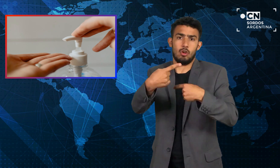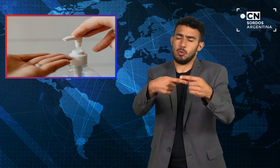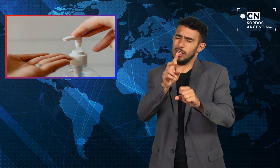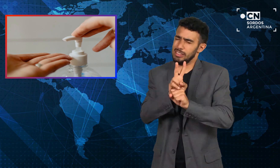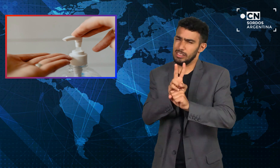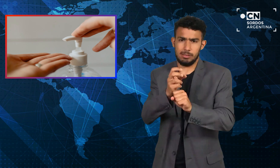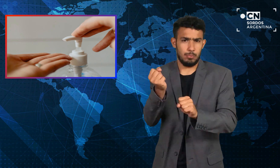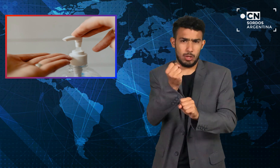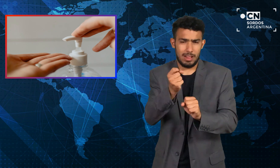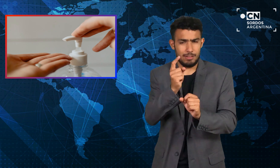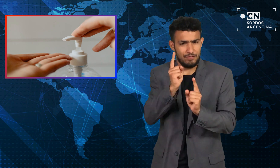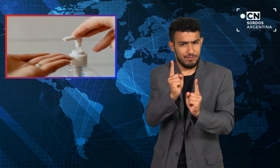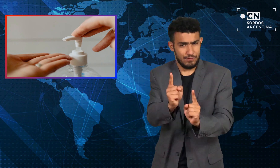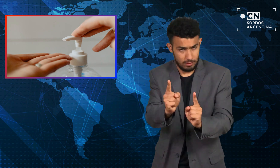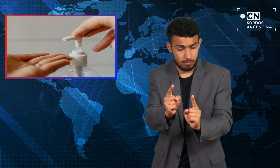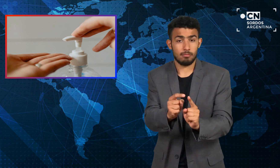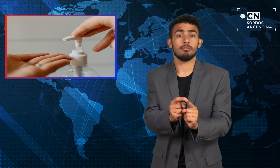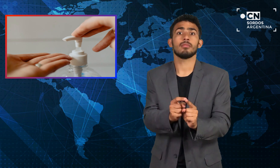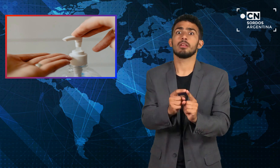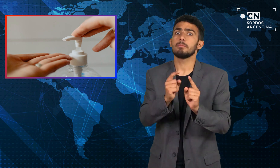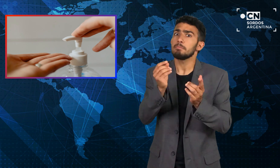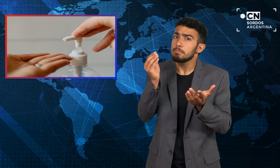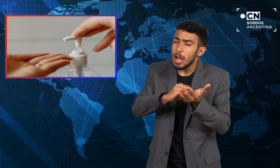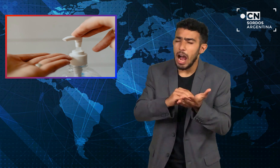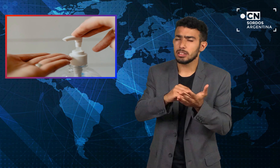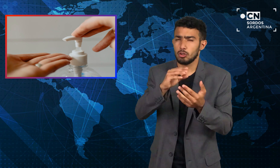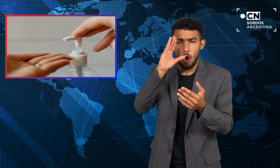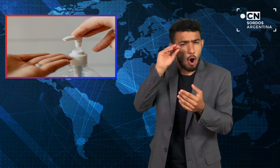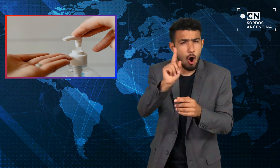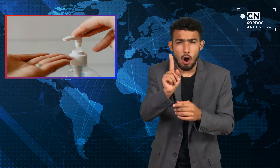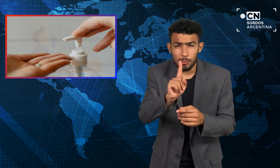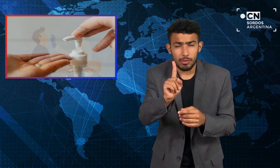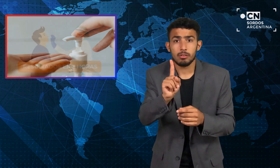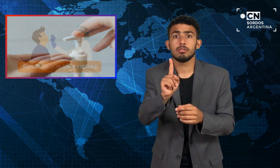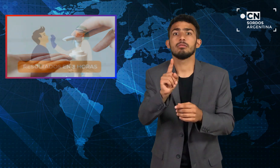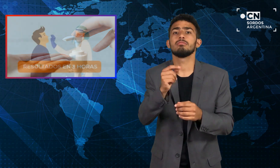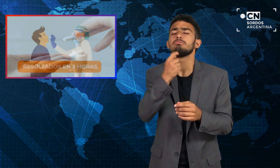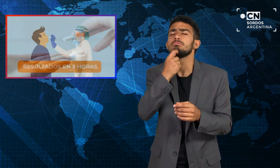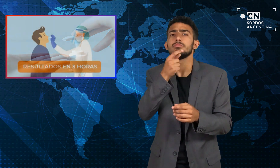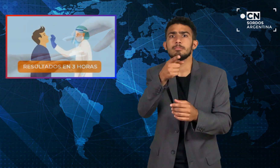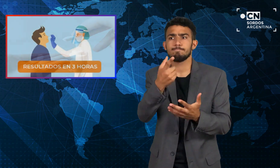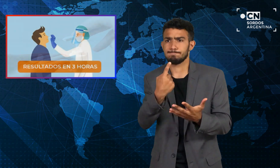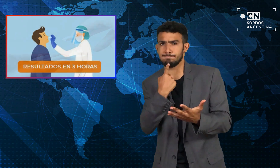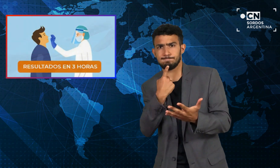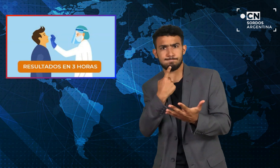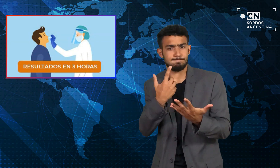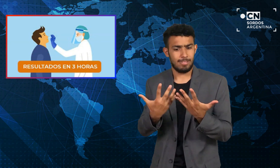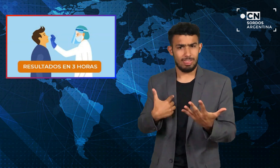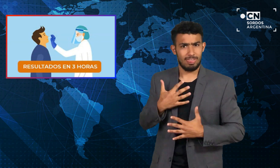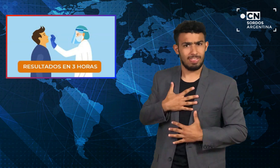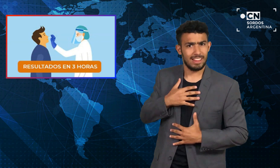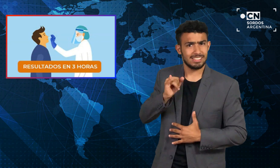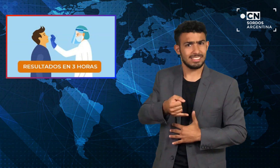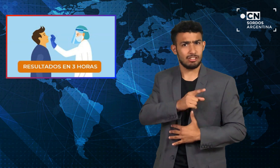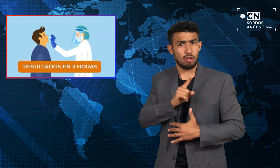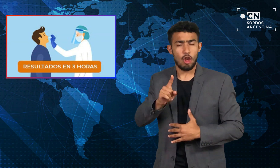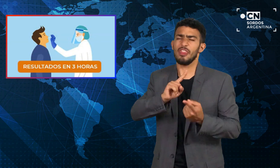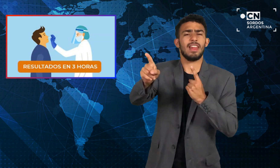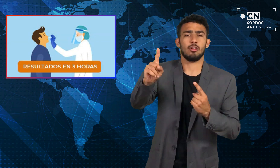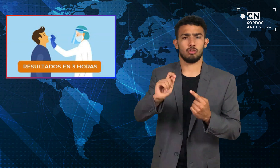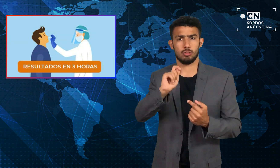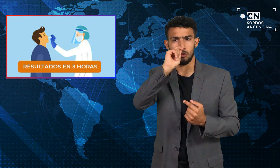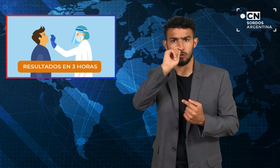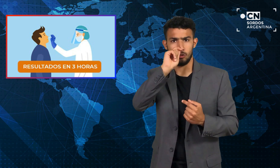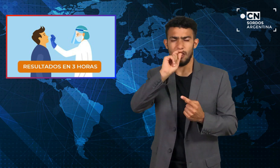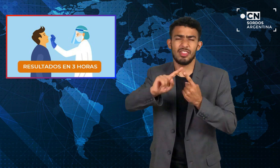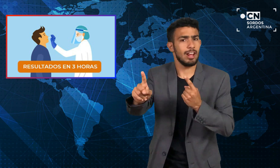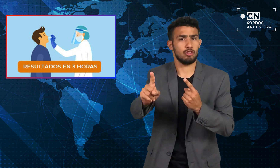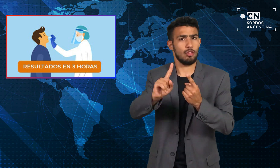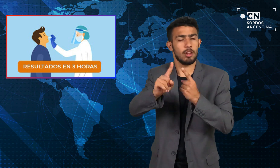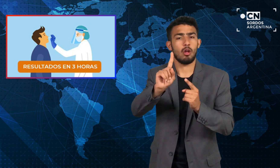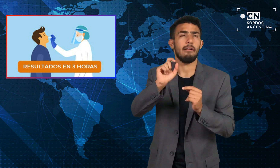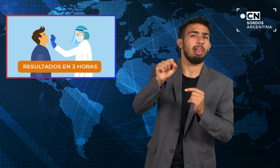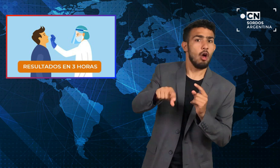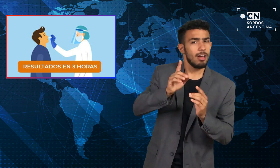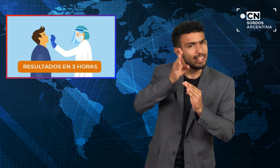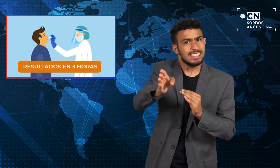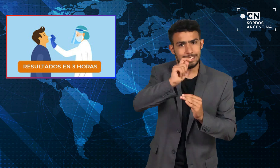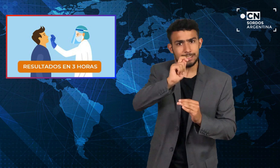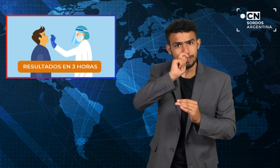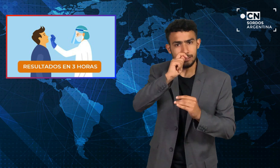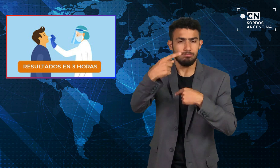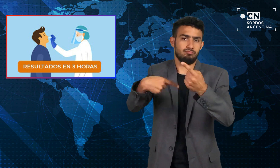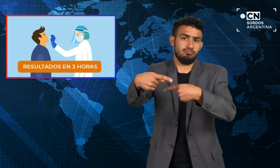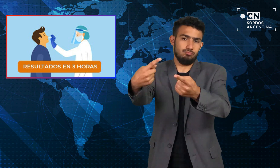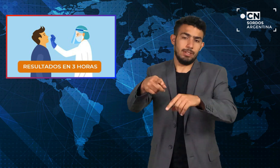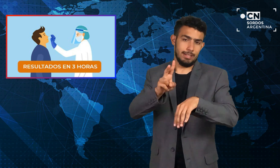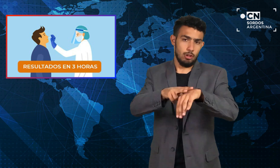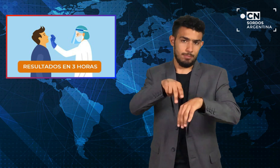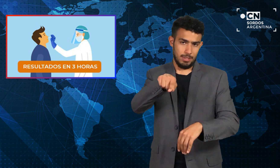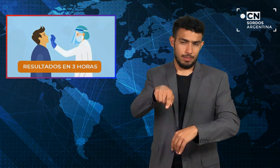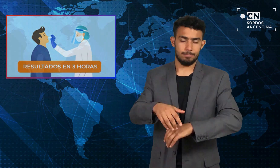y los testeos siempre que sea necesario.